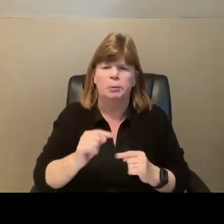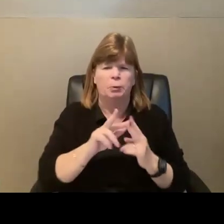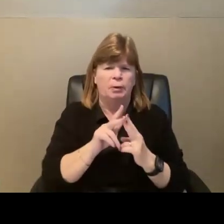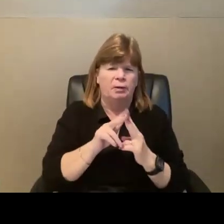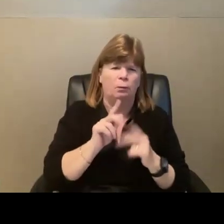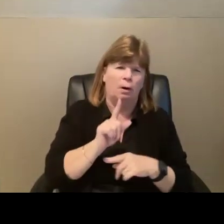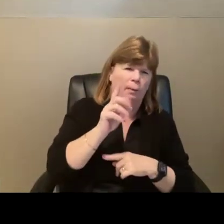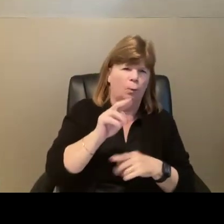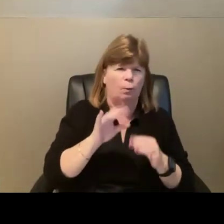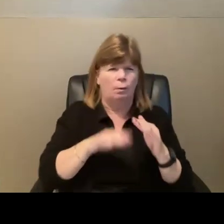inferior o en algún punto intermedio.